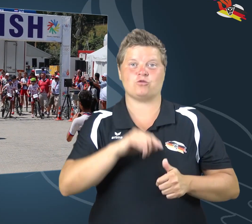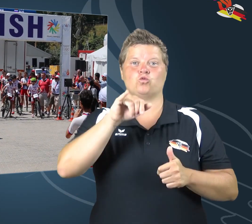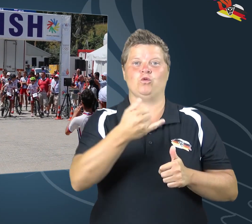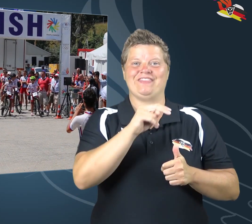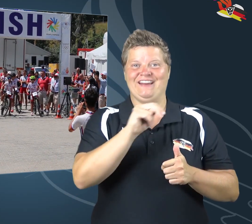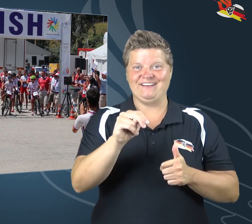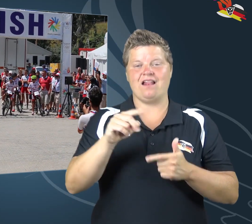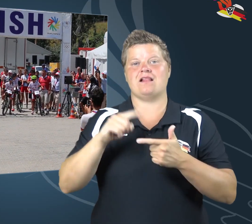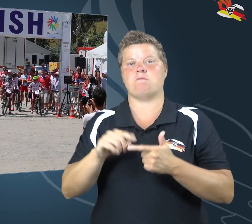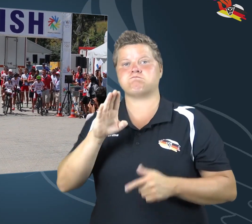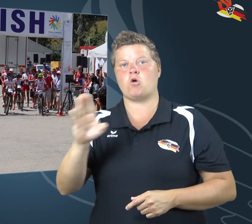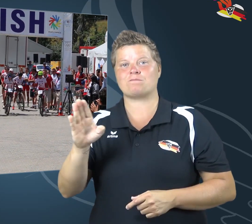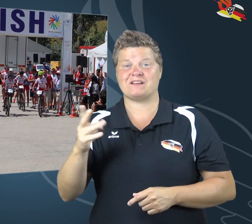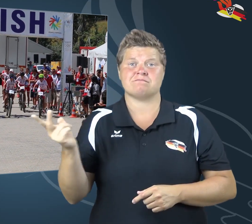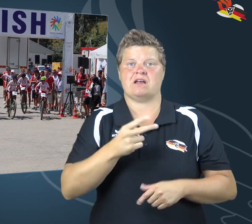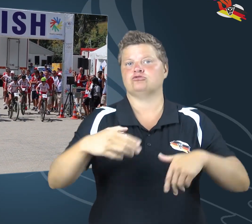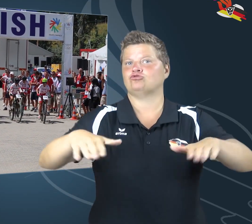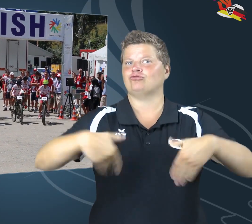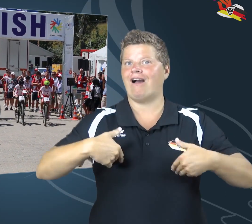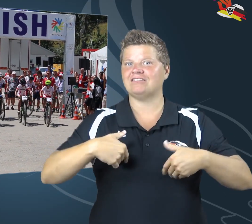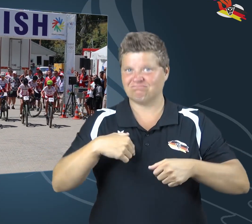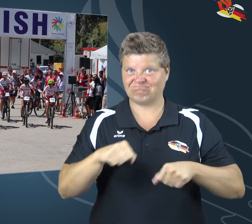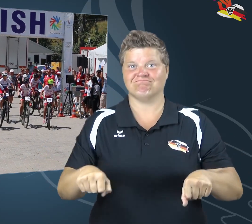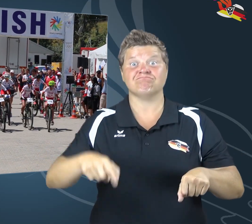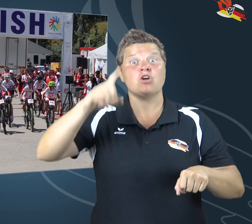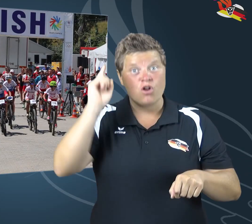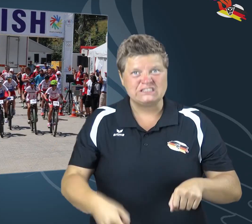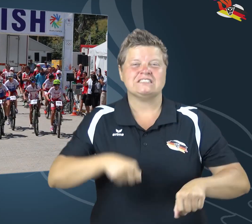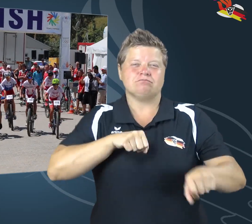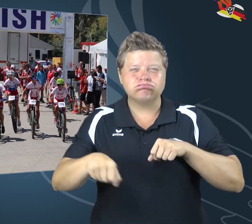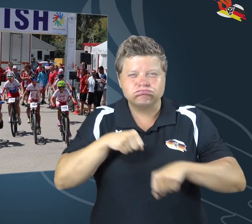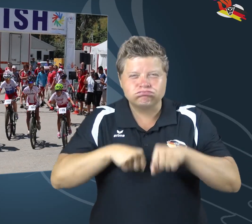Mountainbike Bei den Damen starteten Luise Jungnickel und Isabelle Boberg gut ins Rennen.